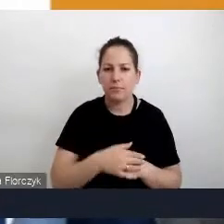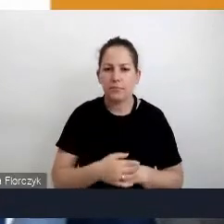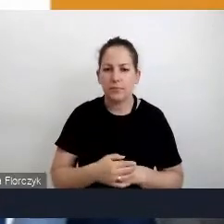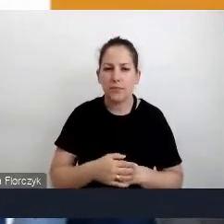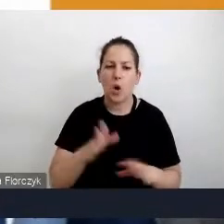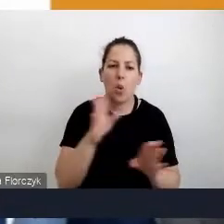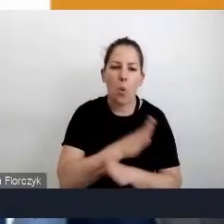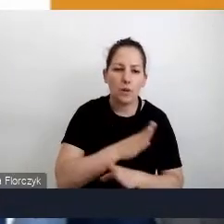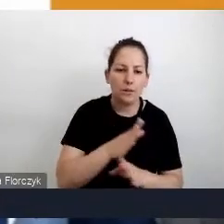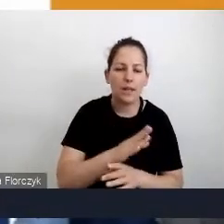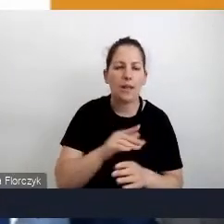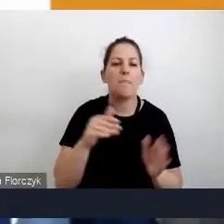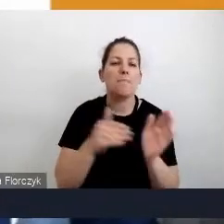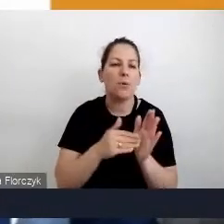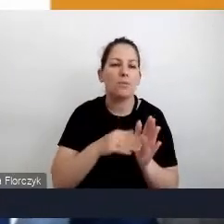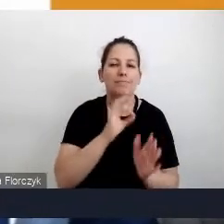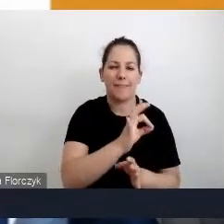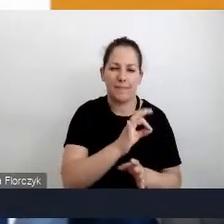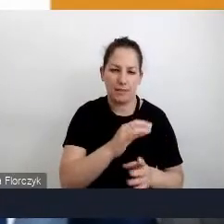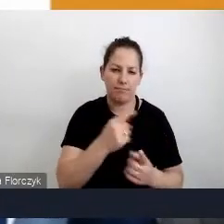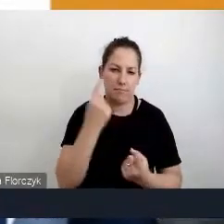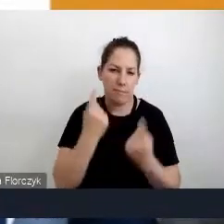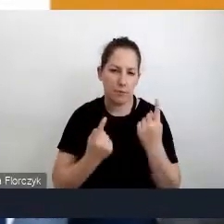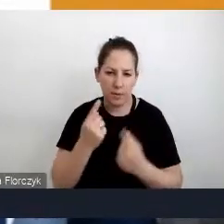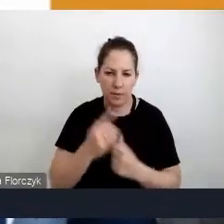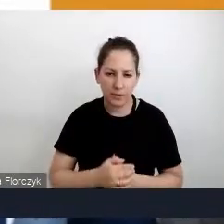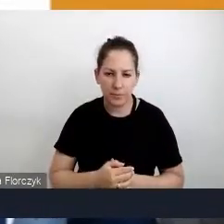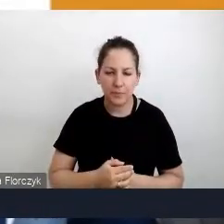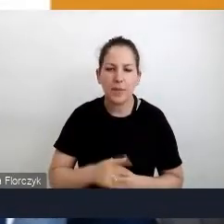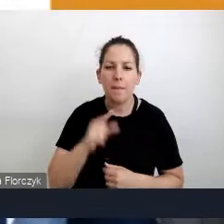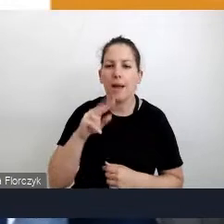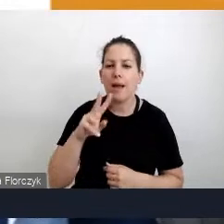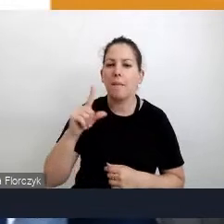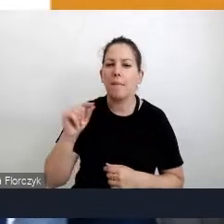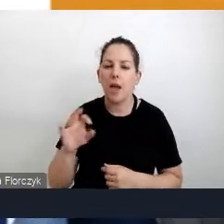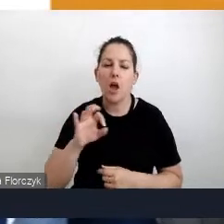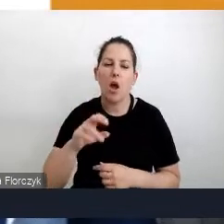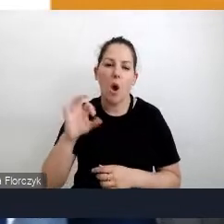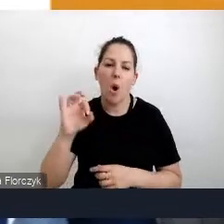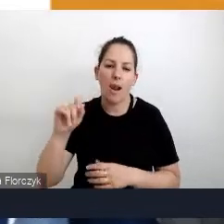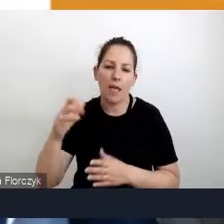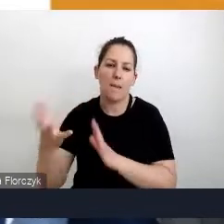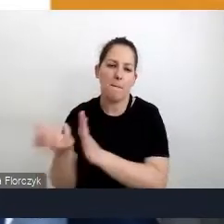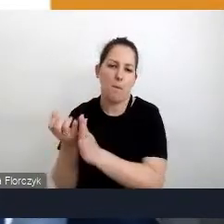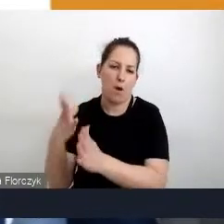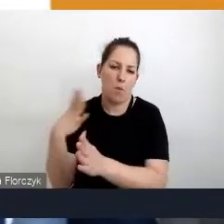niezbędne, dla których do tej pory PKN Orlen pobierał wodę z Wisły. Tak że poprzez ten obieg zamknięty